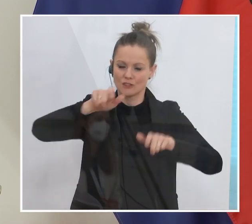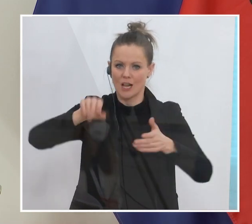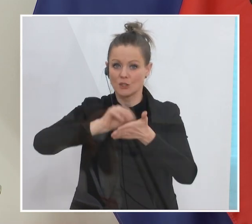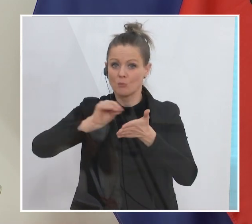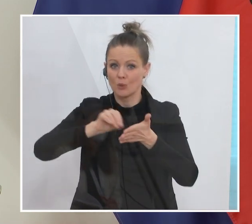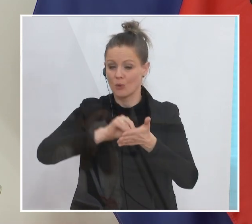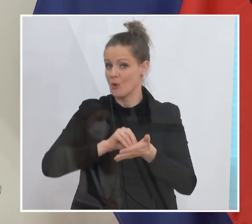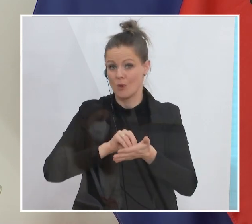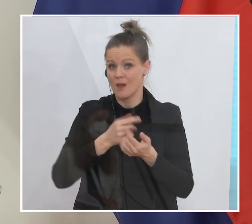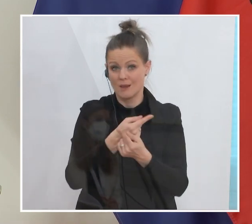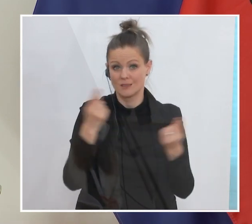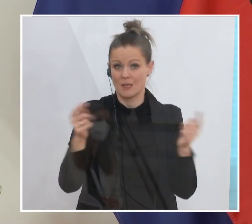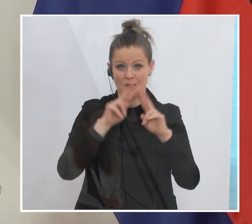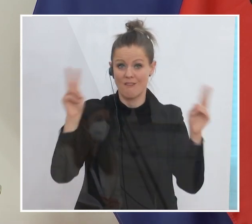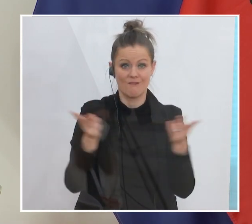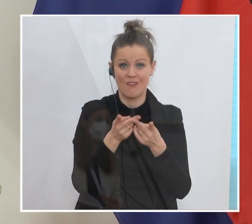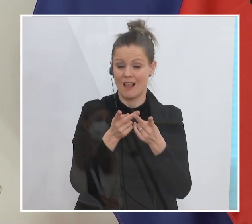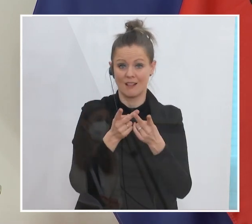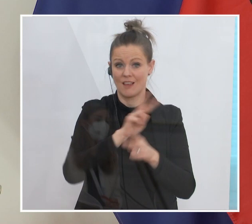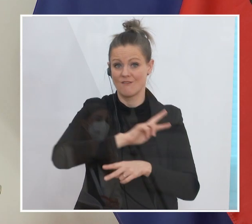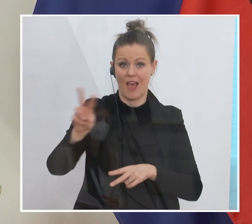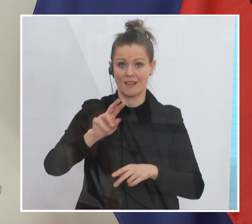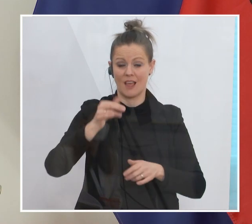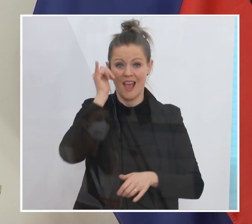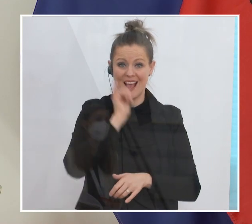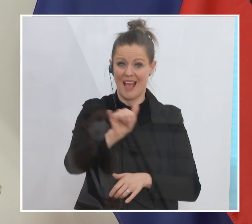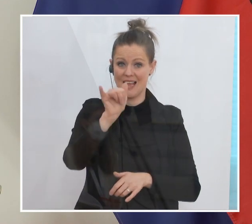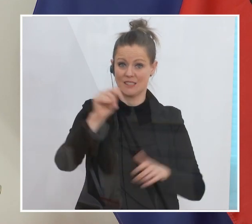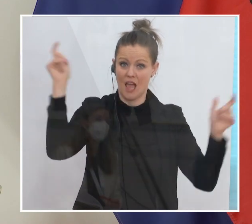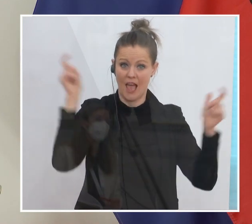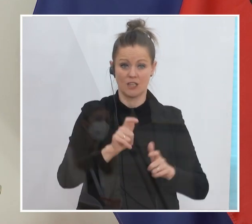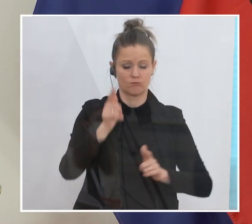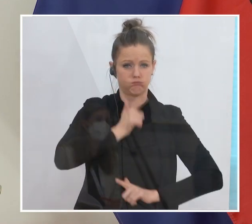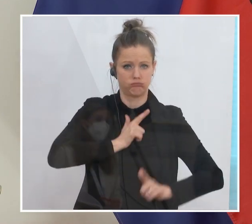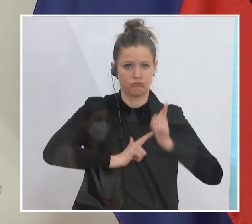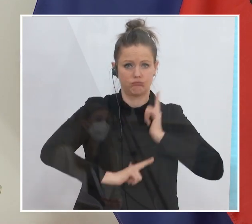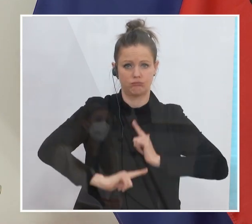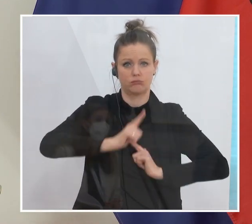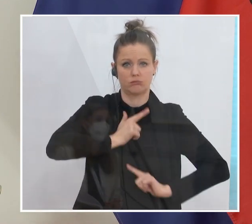unter der weltweiten Reiseeinschränkungen enorm leiden. Normalerweise ist das jetzt auch die Zeit,